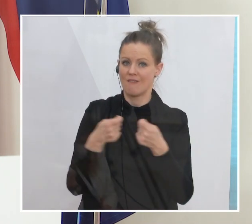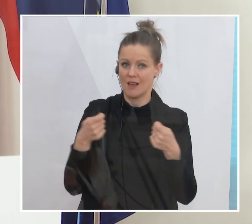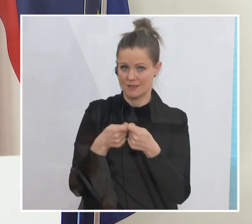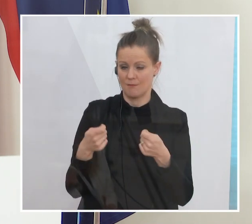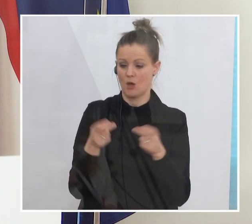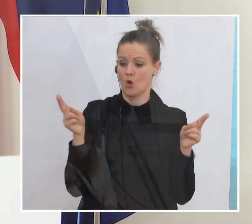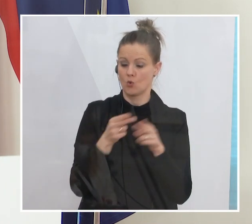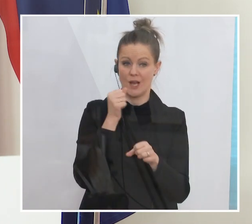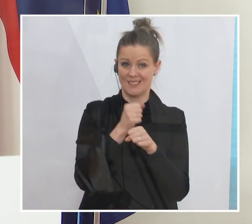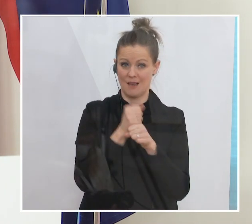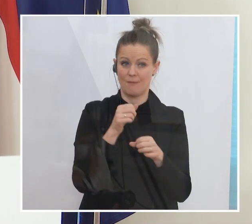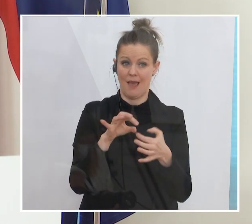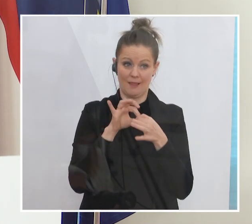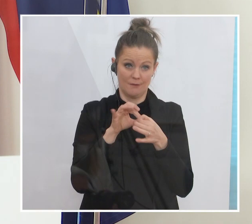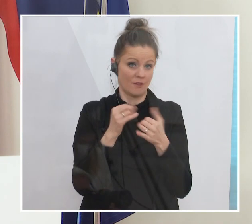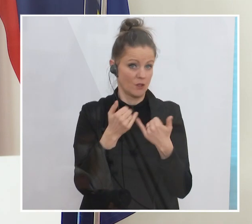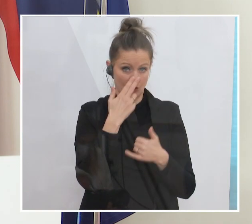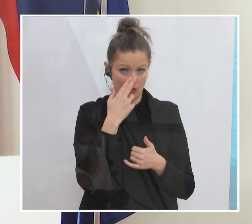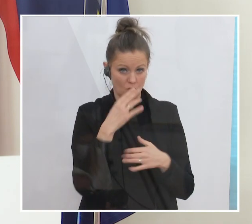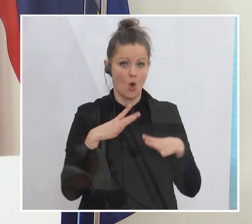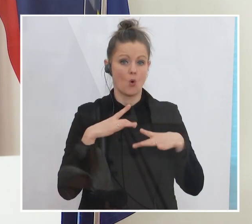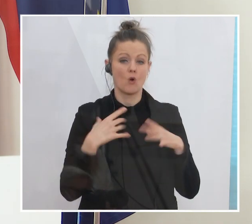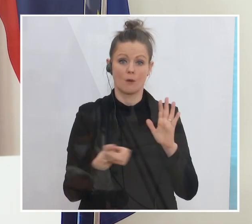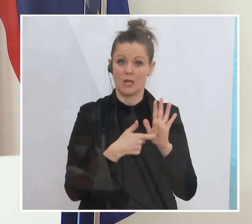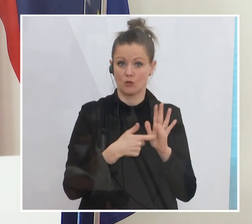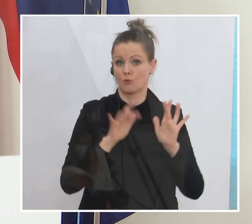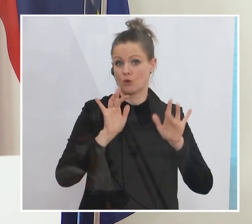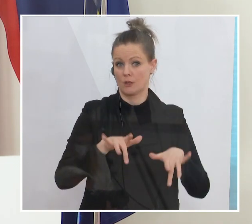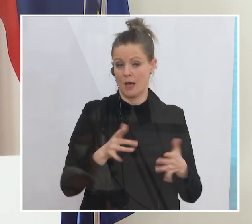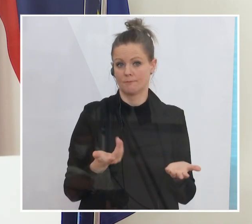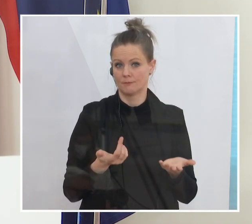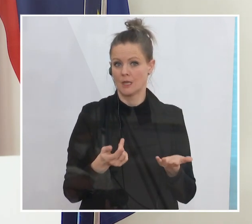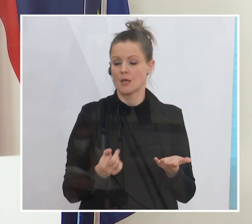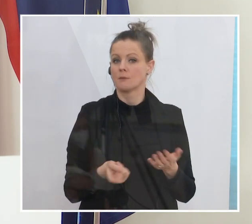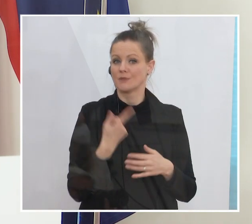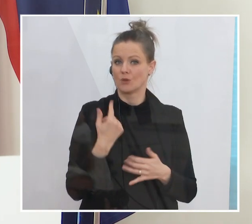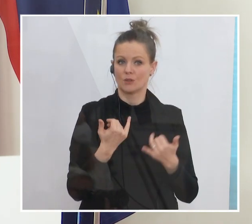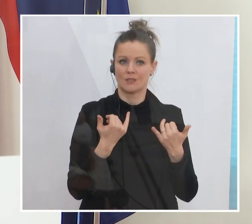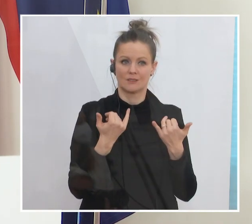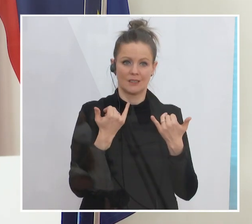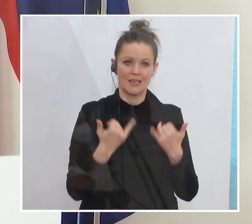dass dennoch der Urlaubsanspruch anfällt, und das ist gerade für jene Betriebe, die schon